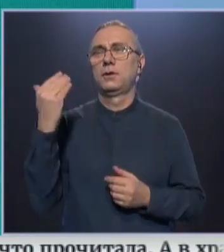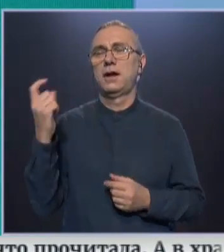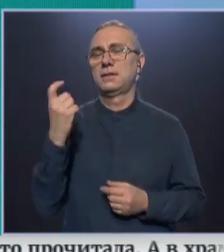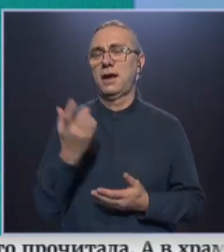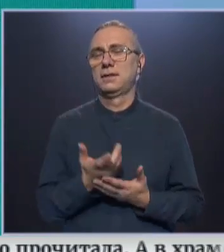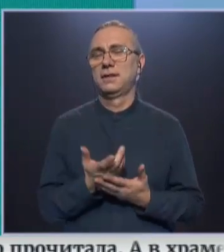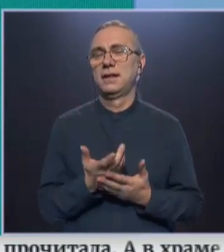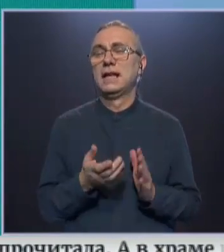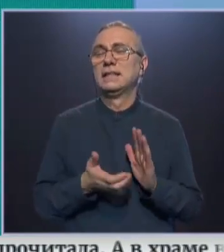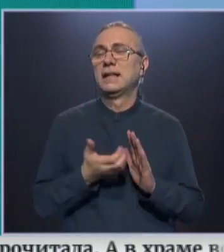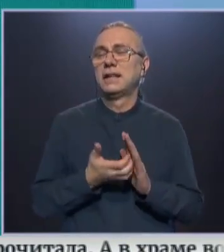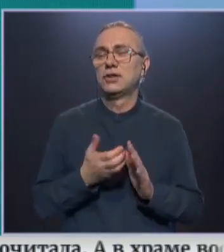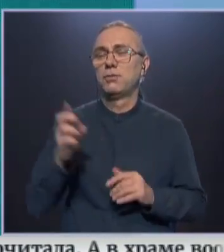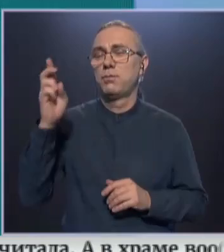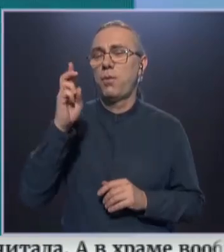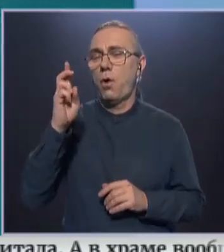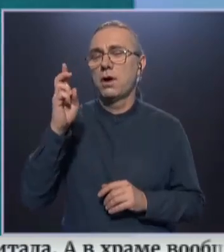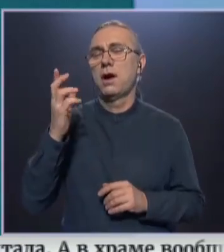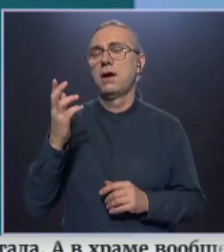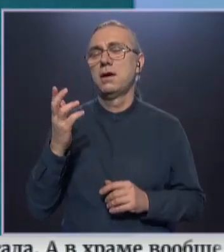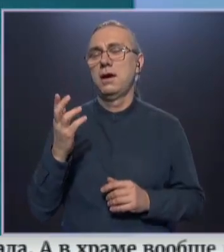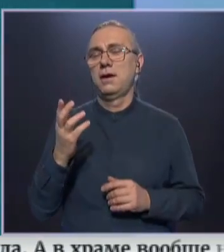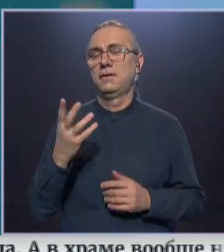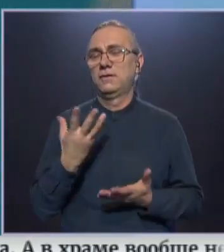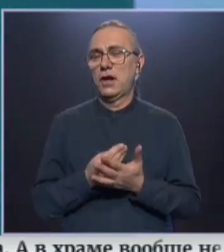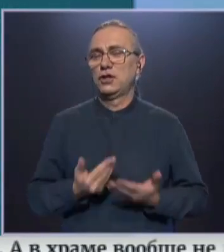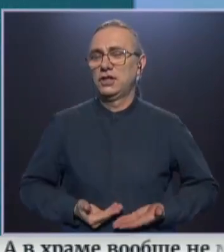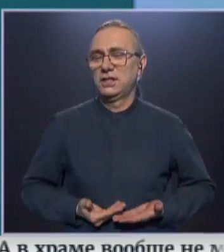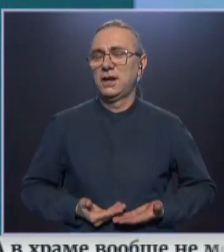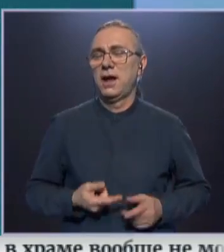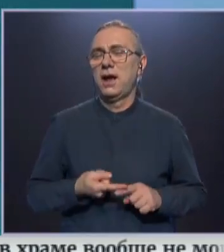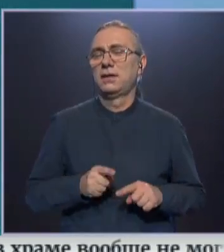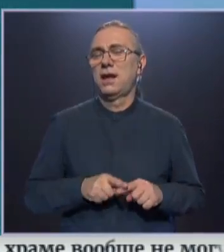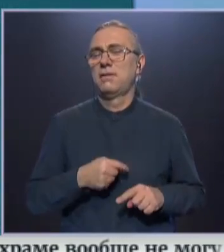это состояние сердечного окаменения если человек